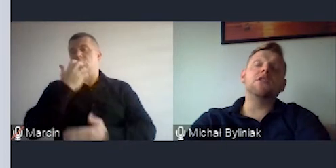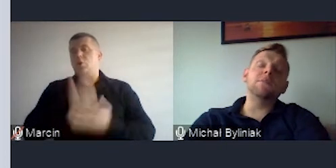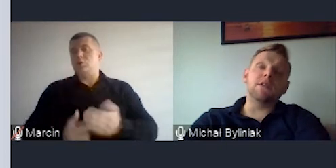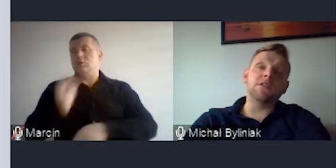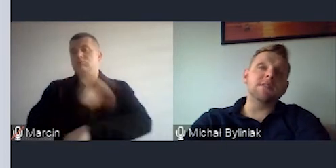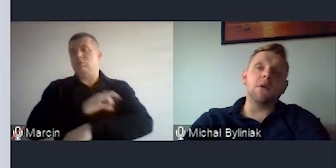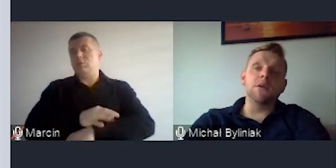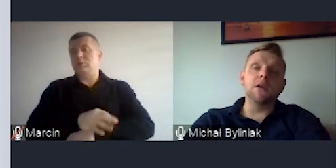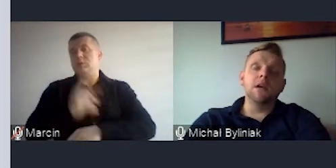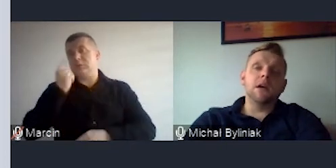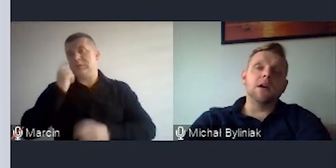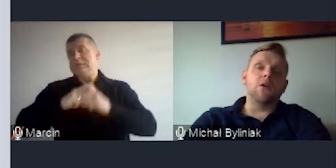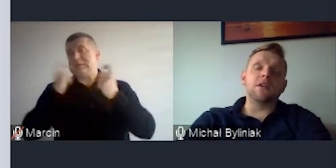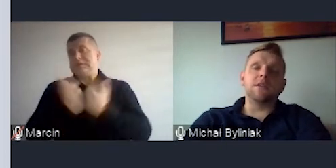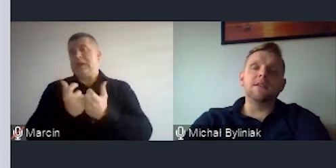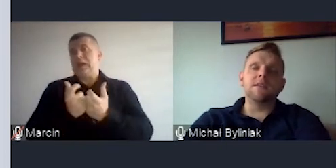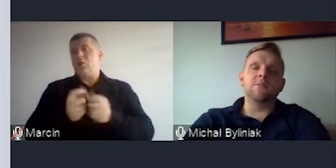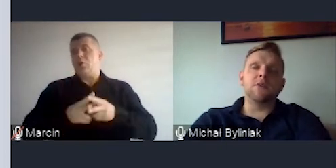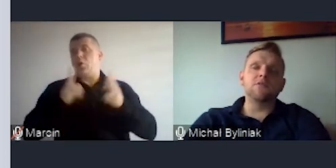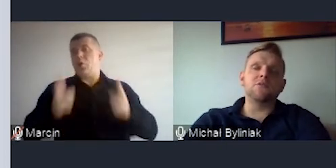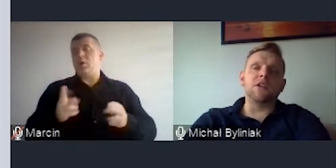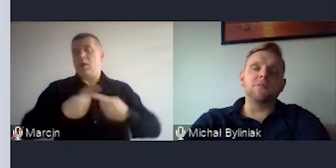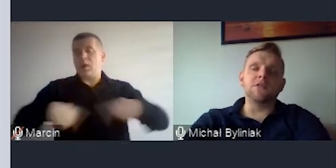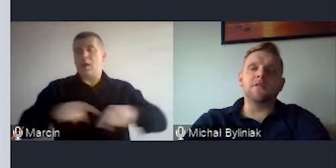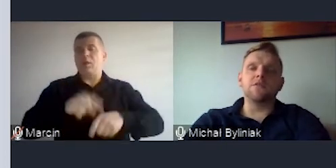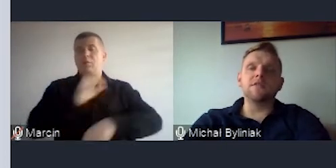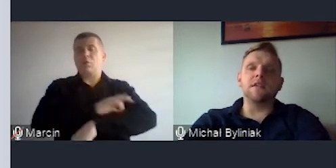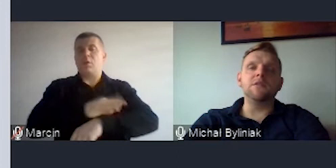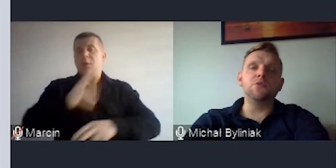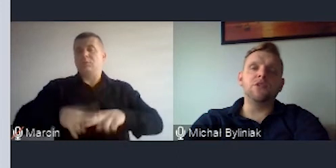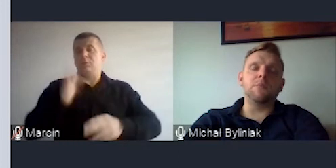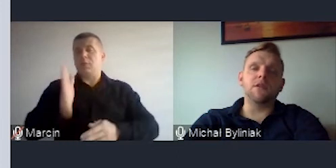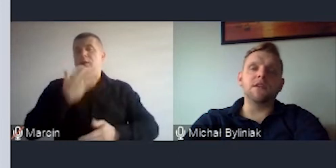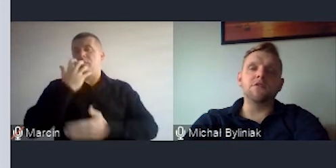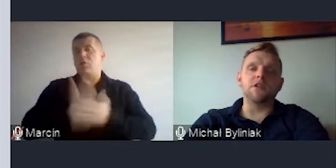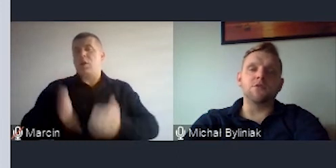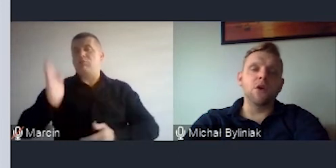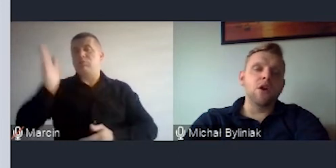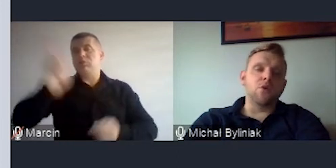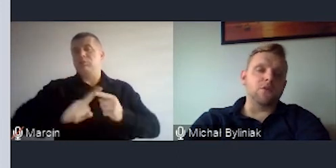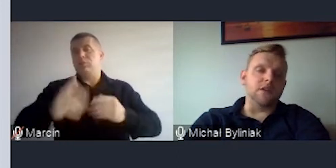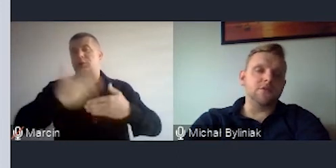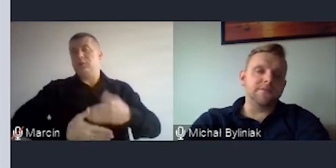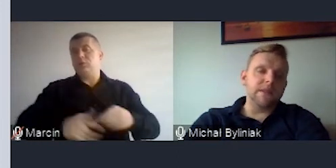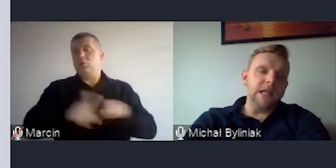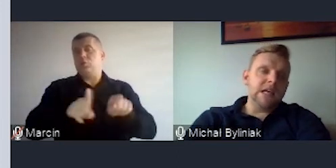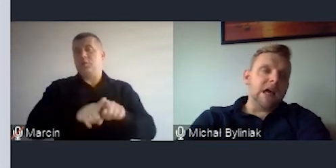chyba że cały okres realizacji projektu, sprzęt będzie wykorzystywany i później po jego zakończeniu również.